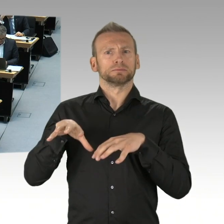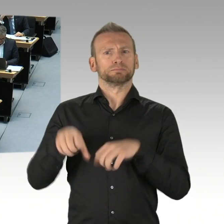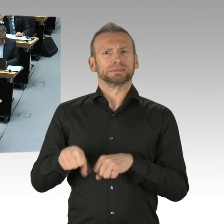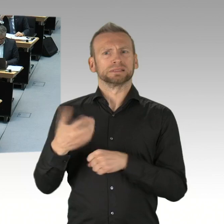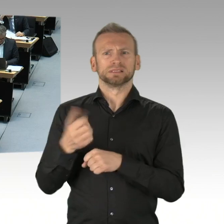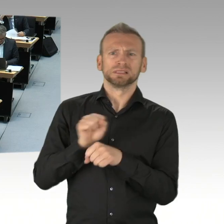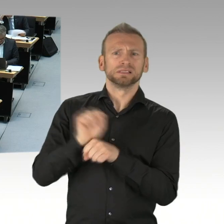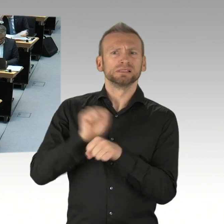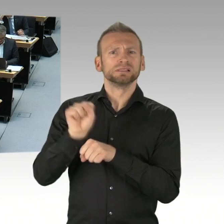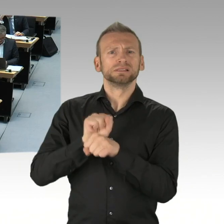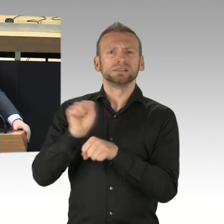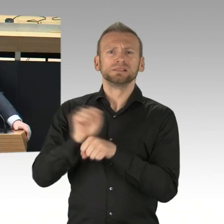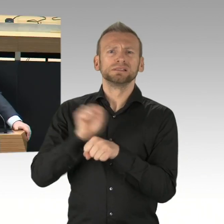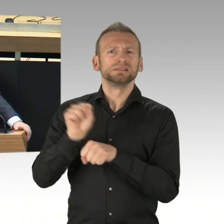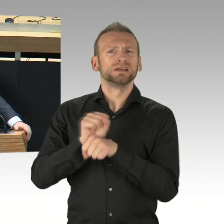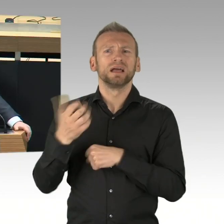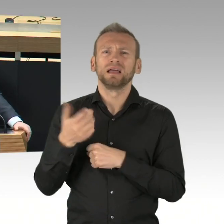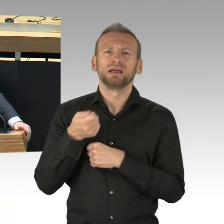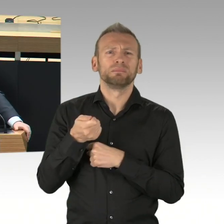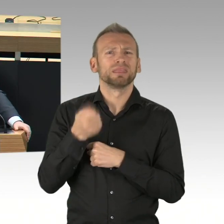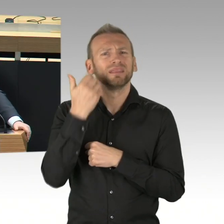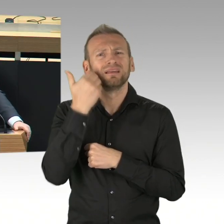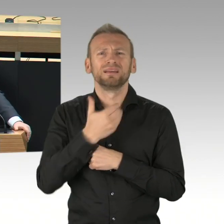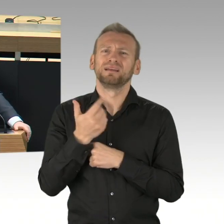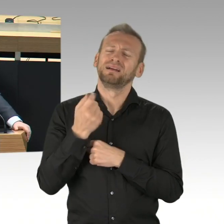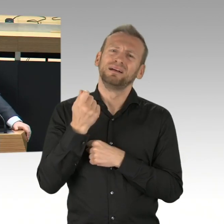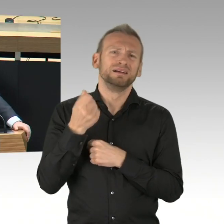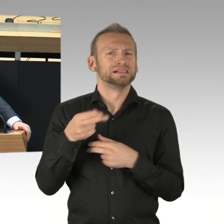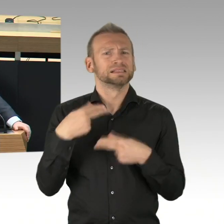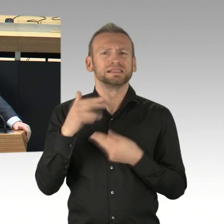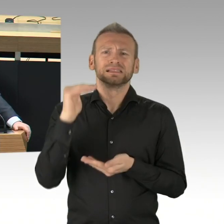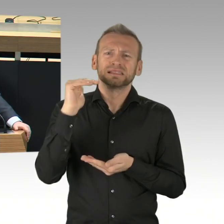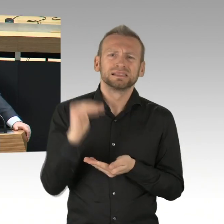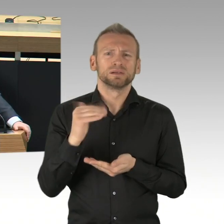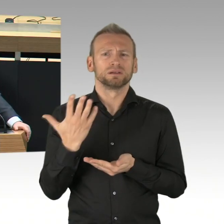Bitte schön, ja, also. Nachdem Sie sich als Retter inszeniert haben,